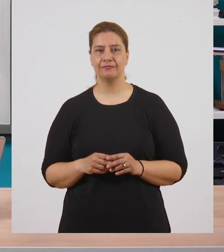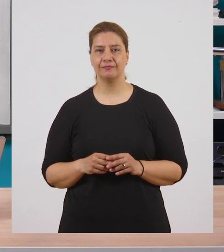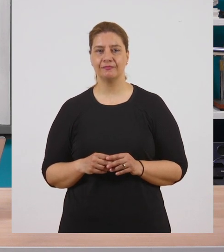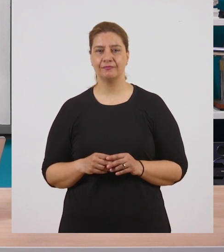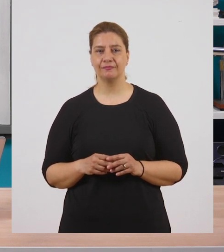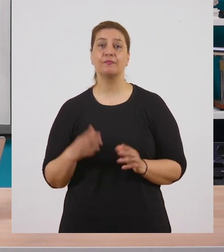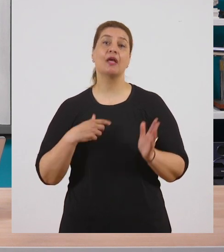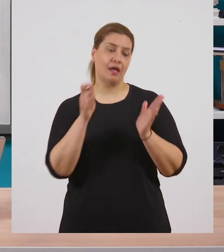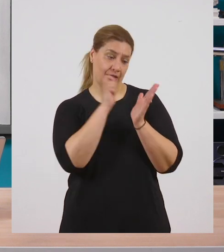γραφικός,